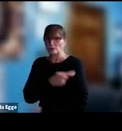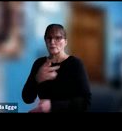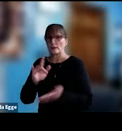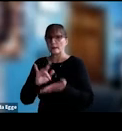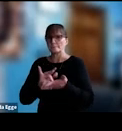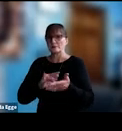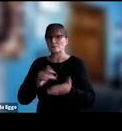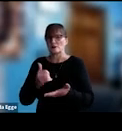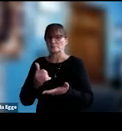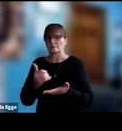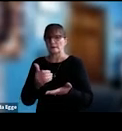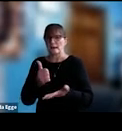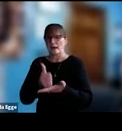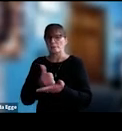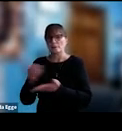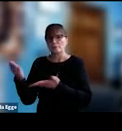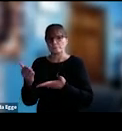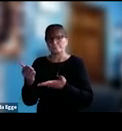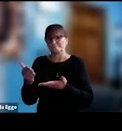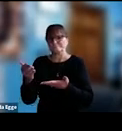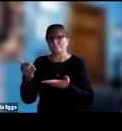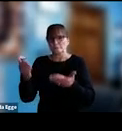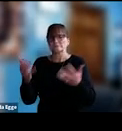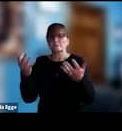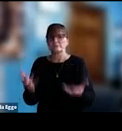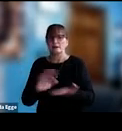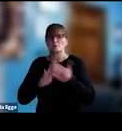que ayudan a tranquilizar a alguien y estos ni siquiera tenían efecto en ella.